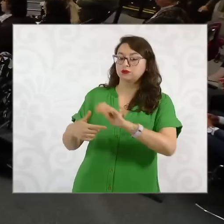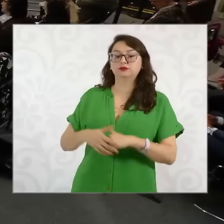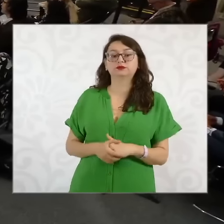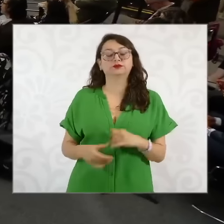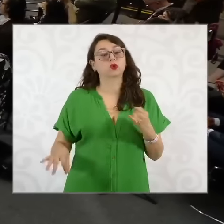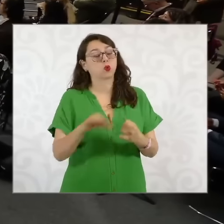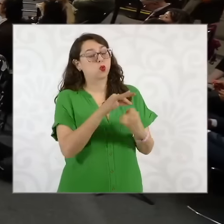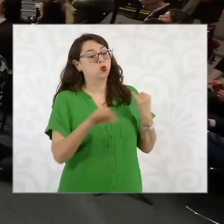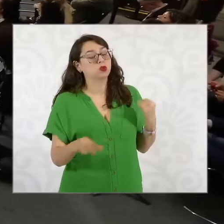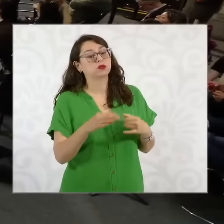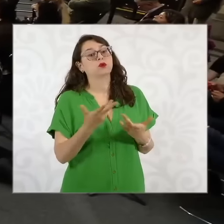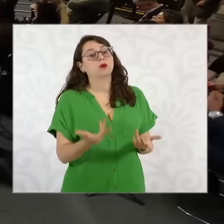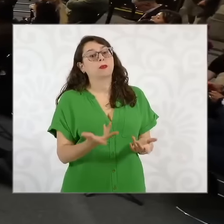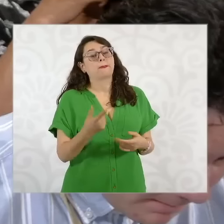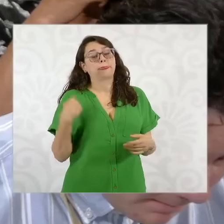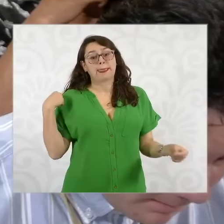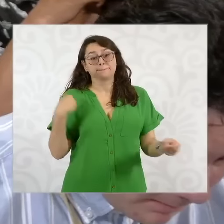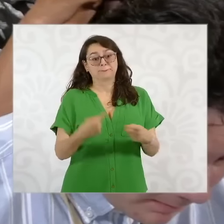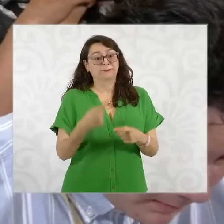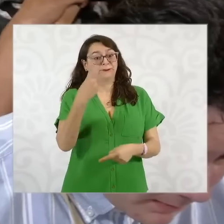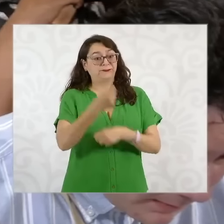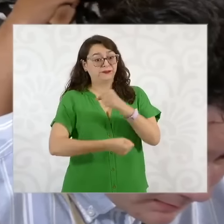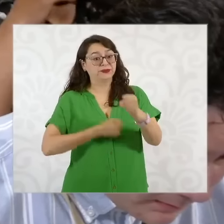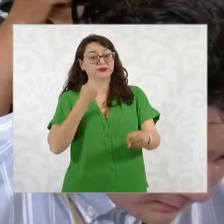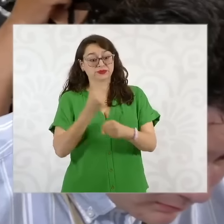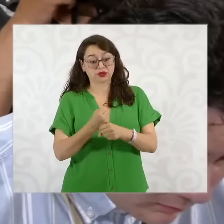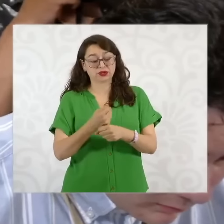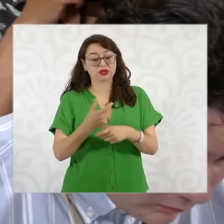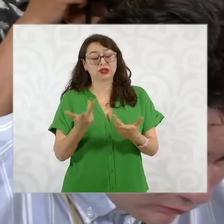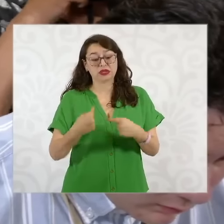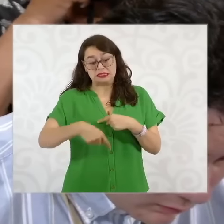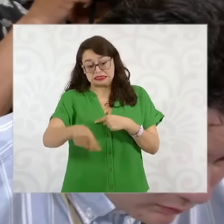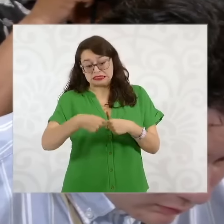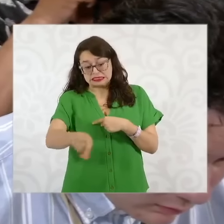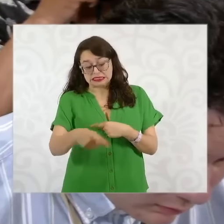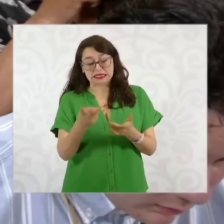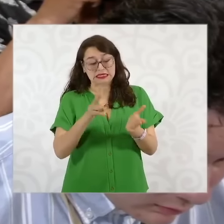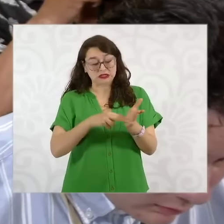finalizar, eh a menos de un año de que se realicen comicios electorales en 2027, usted ha mencionado